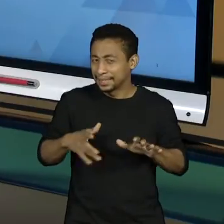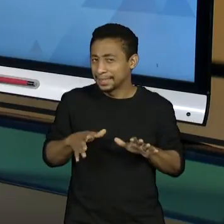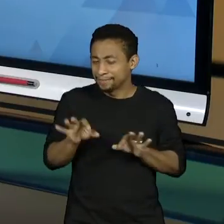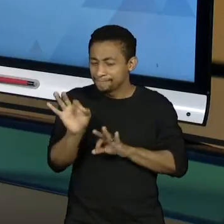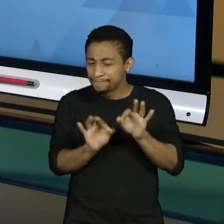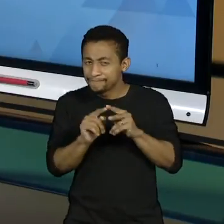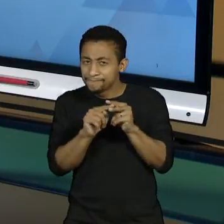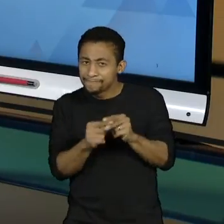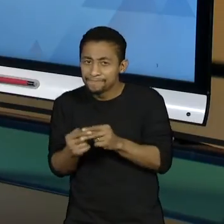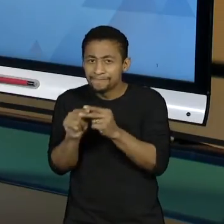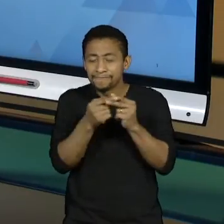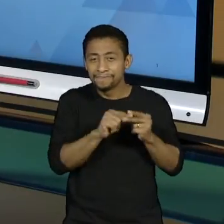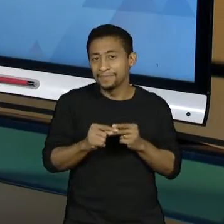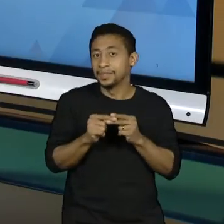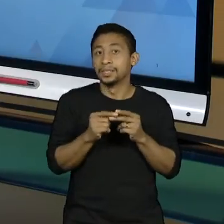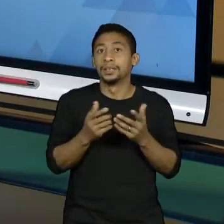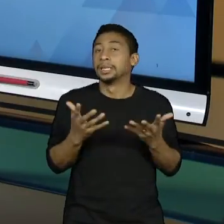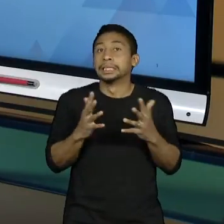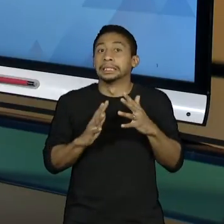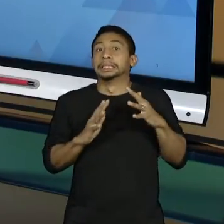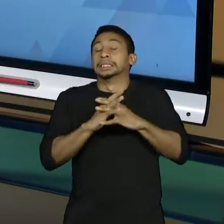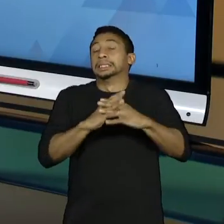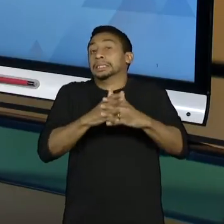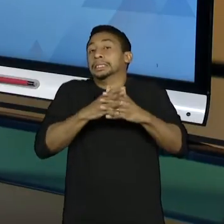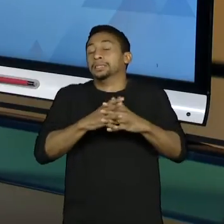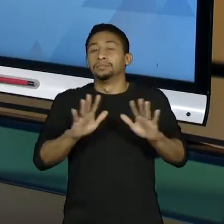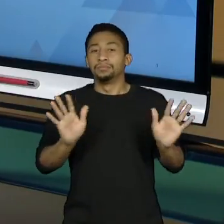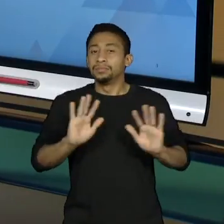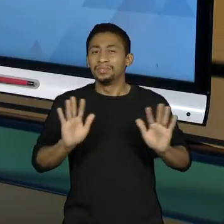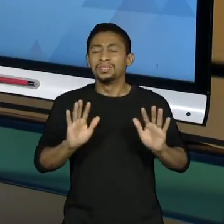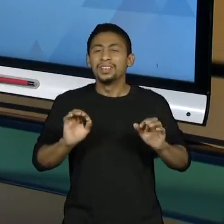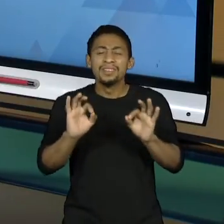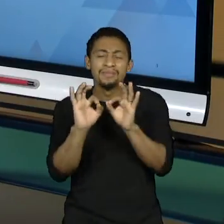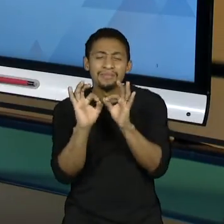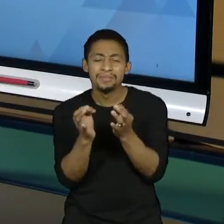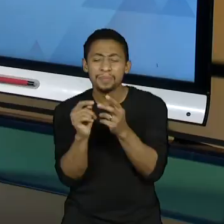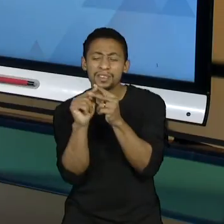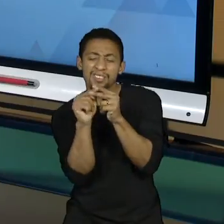SEJAM FINOS, NÉ? NÃO SEJAM MUITO COMPLEXOS, MAS AJUSTES FINOS DO SEU SISTEMA PARA DIZER QUE O